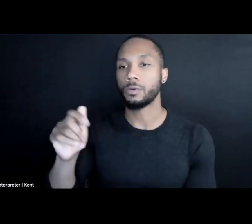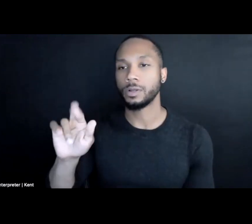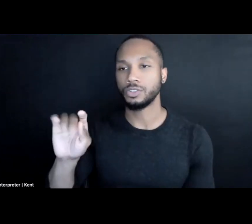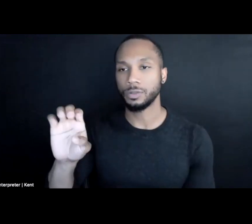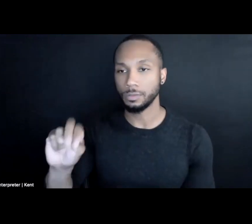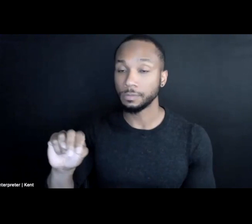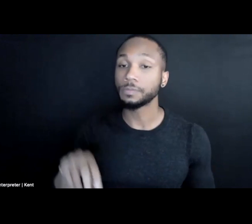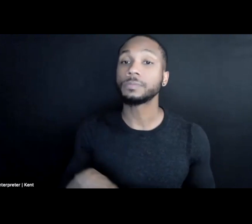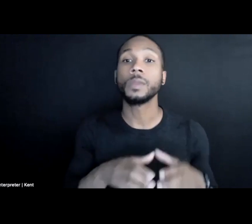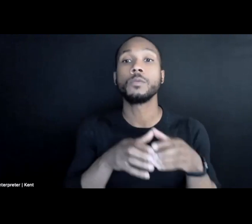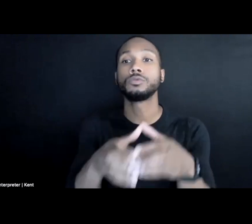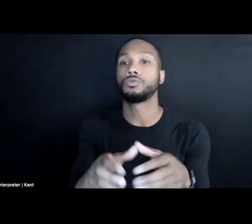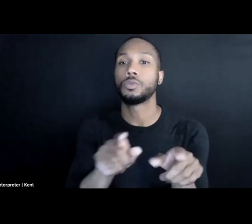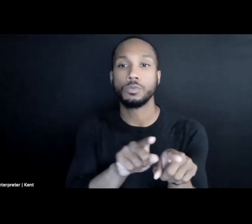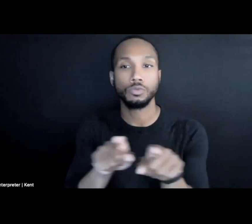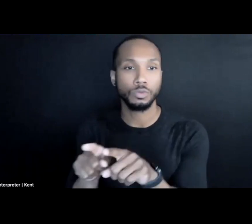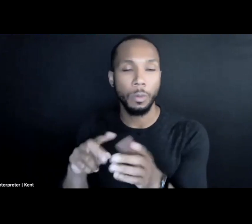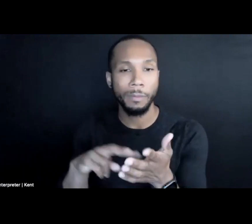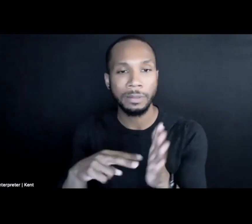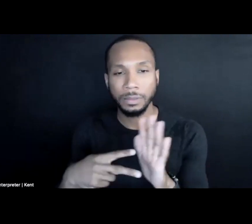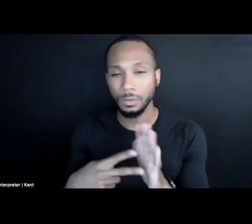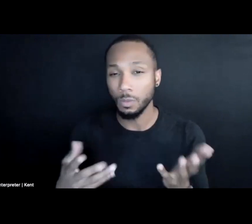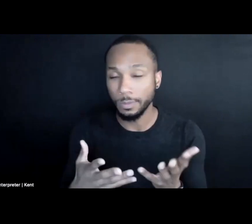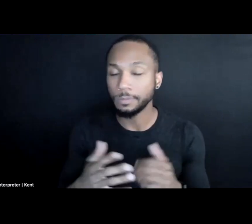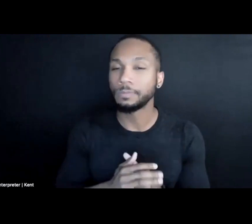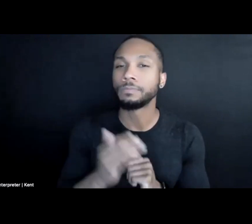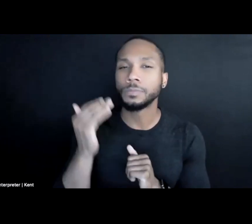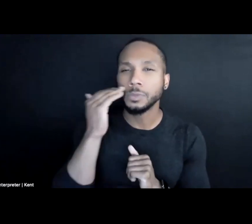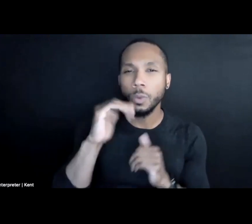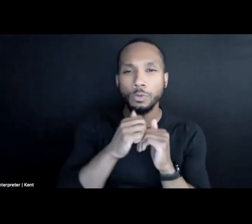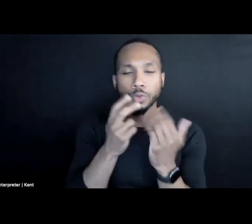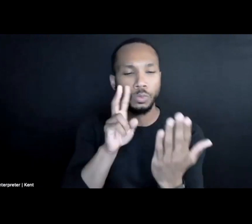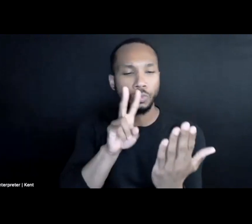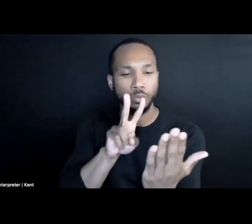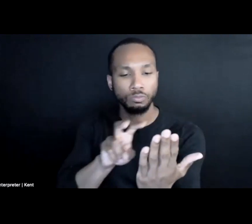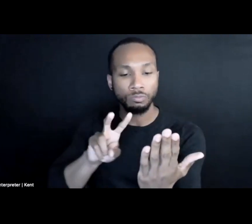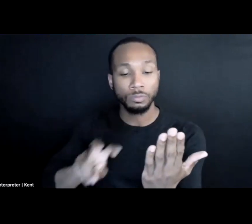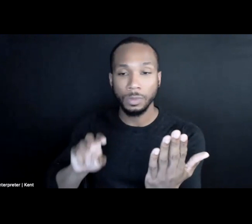Migration also means knowing how to read maps, to know about maps.